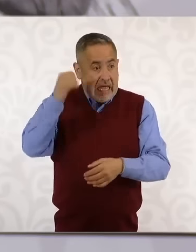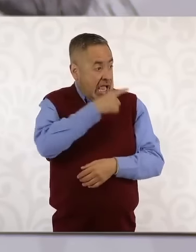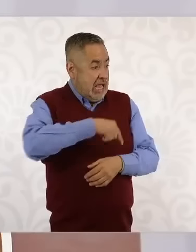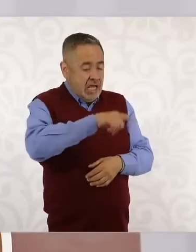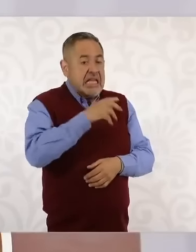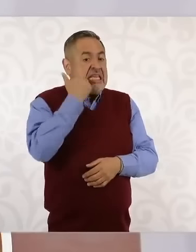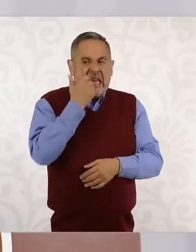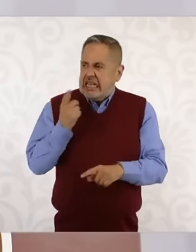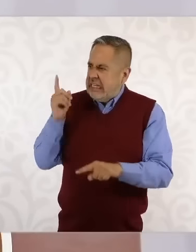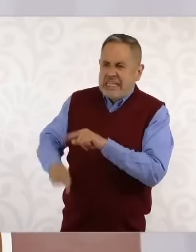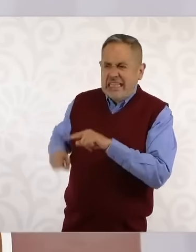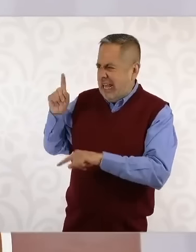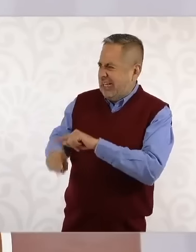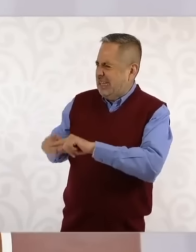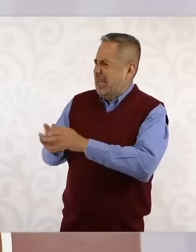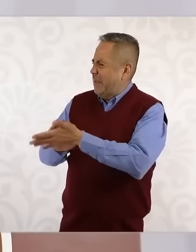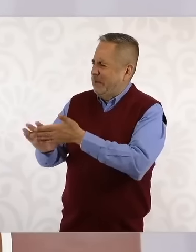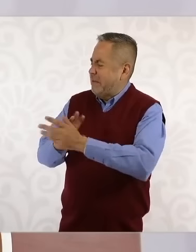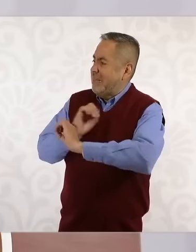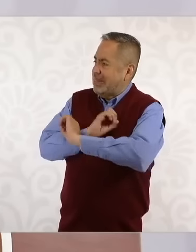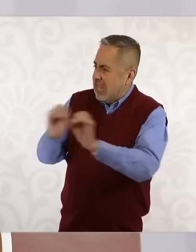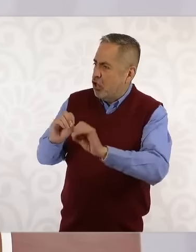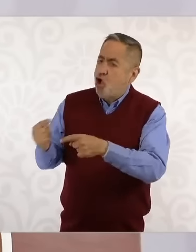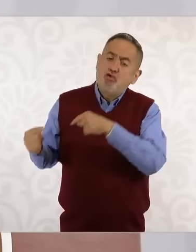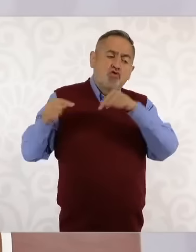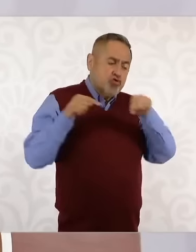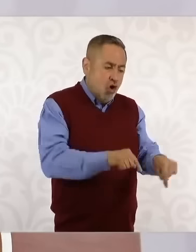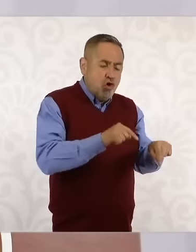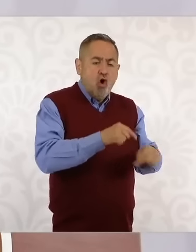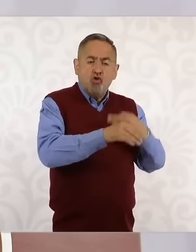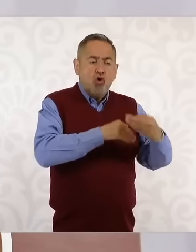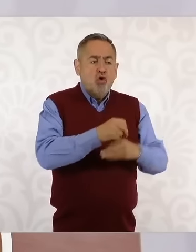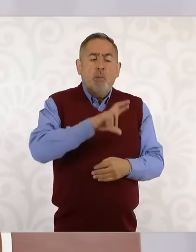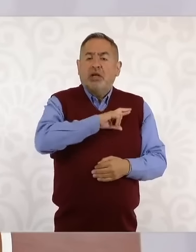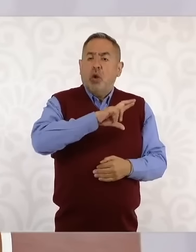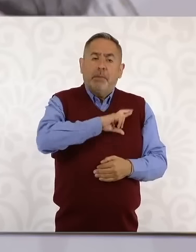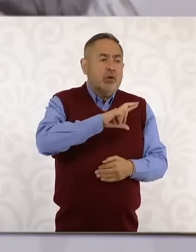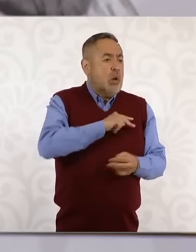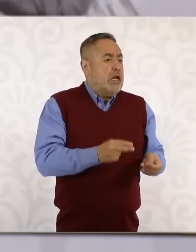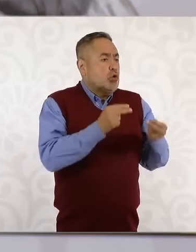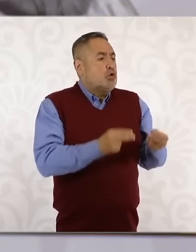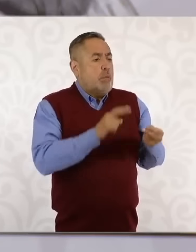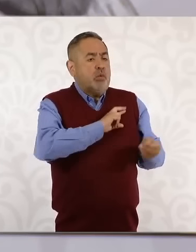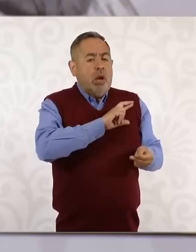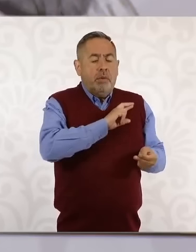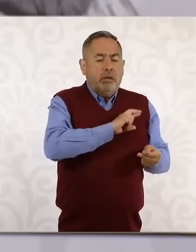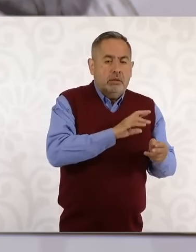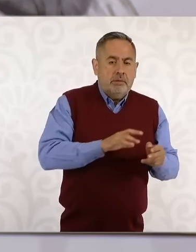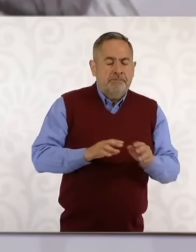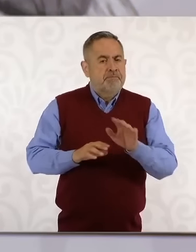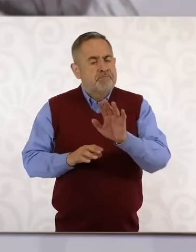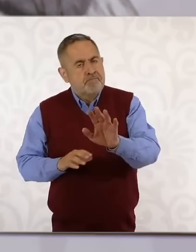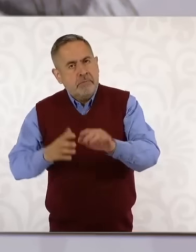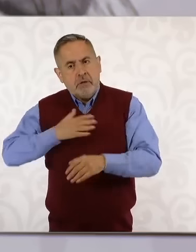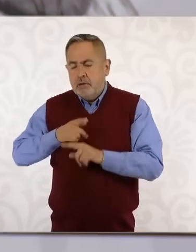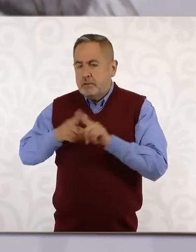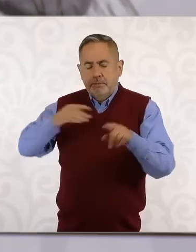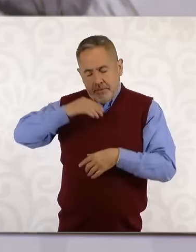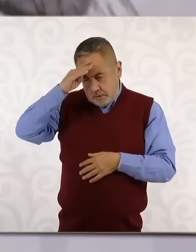Nosotros tenemos una visión en donde el Estado tiene responsabilidades, responsabilidades en